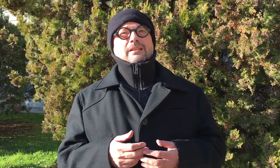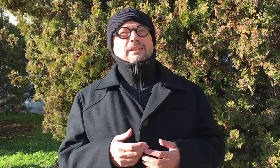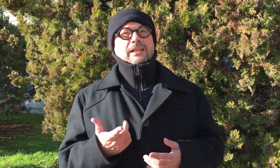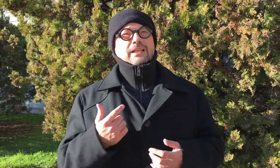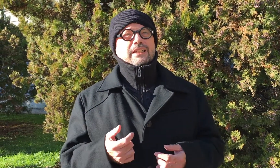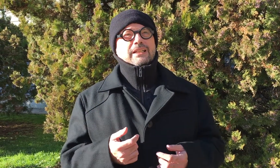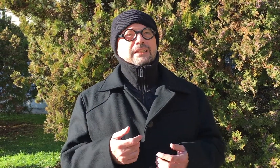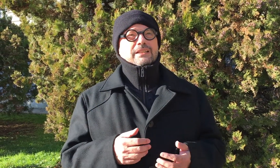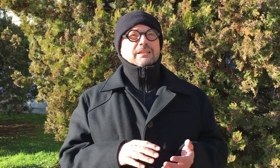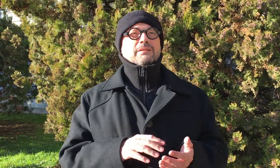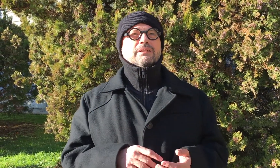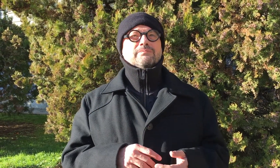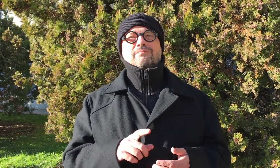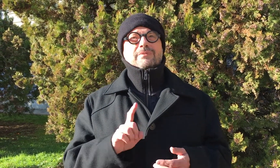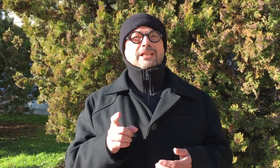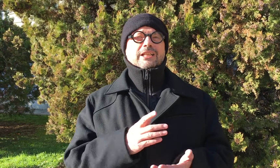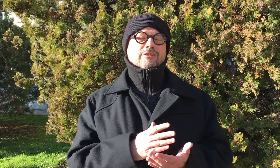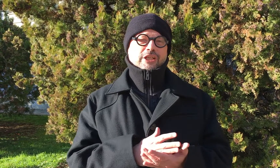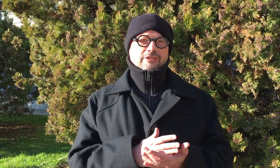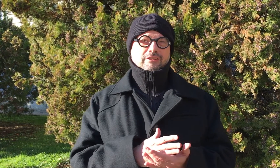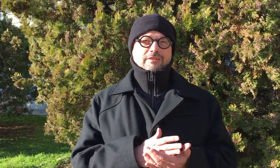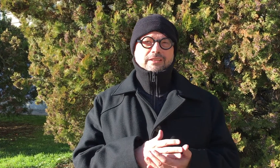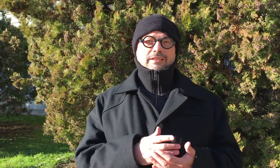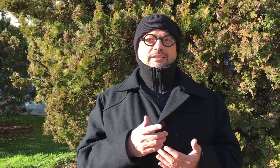ali ne tako često.